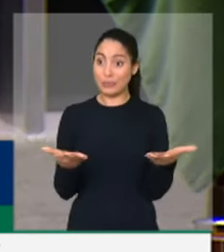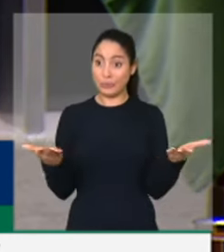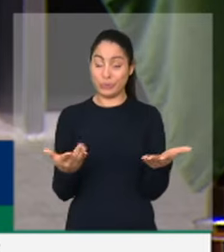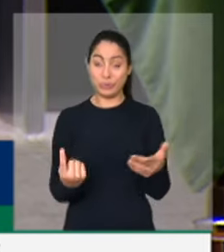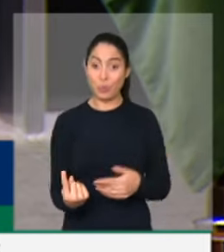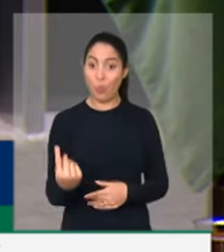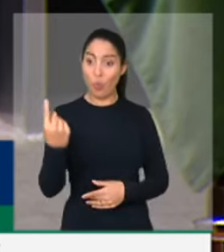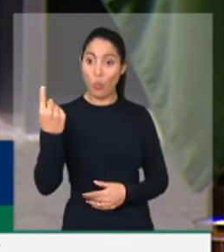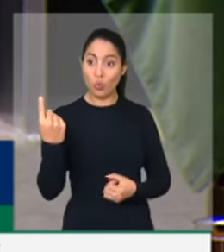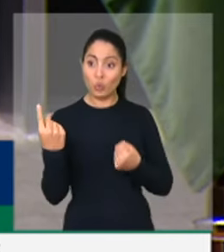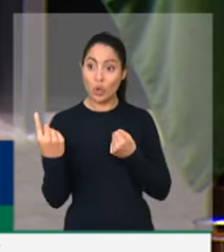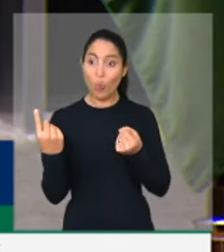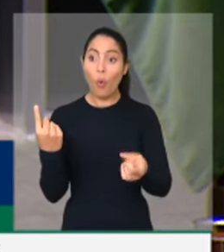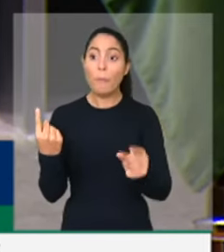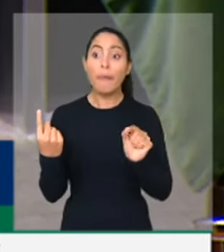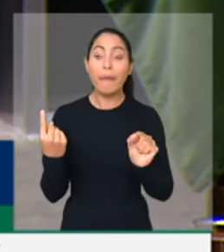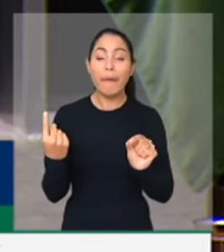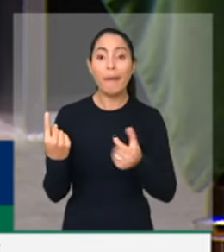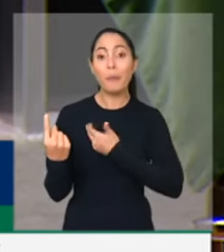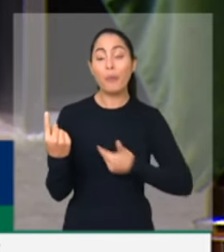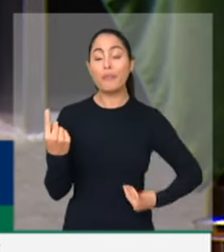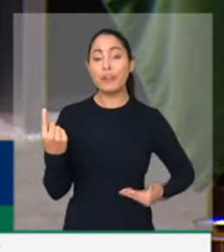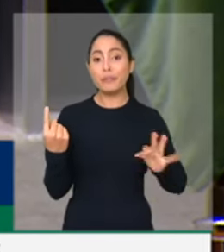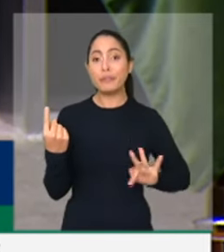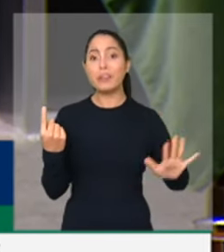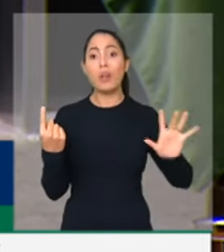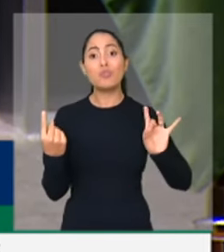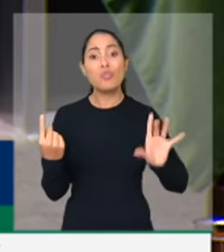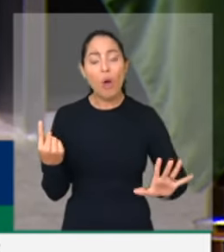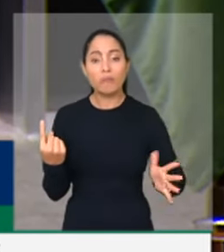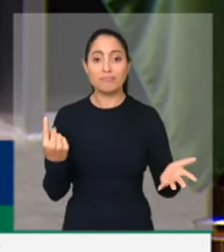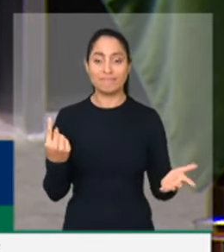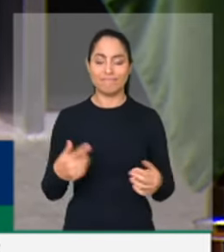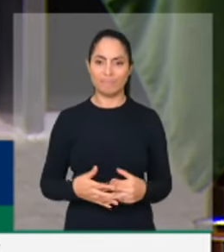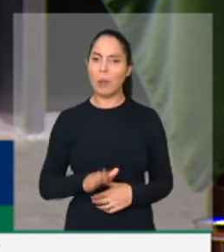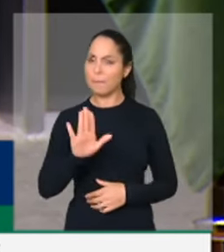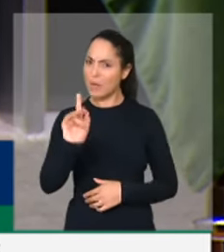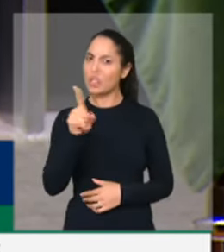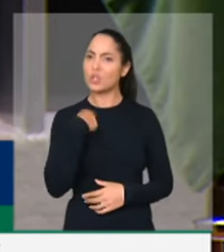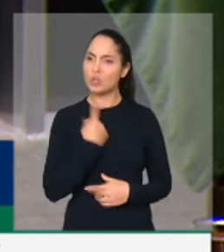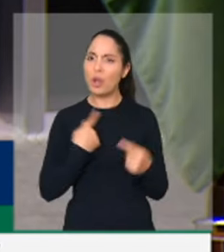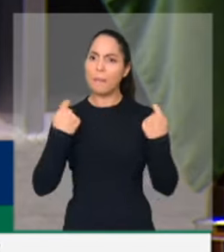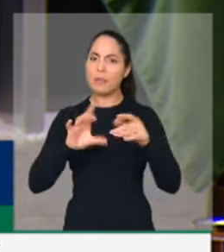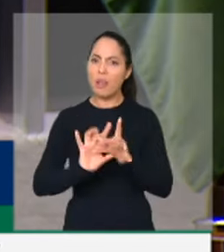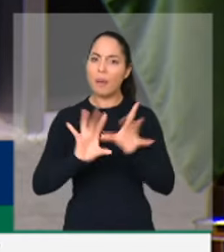BLICO, SE NÓS.... PERMITIRMOS OS EMPRESÁRIOS, OS EMPREENDEDORES DO BRASIL TAMBÉM PODER... ADQUIRIR VACINAS EU TENHO CERTEZA QUE